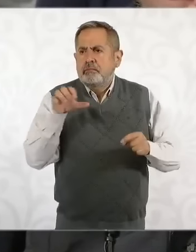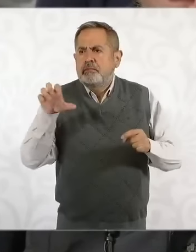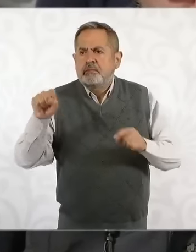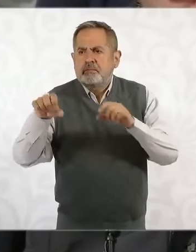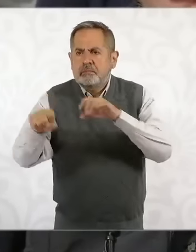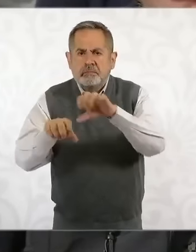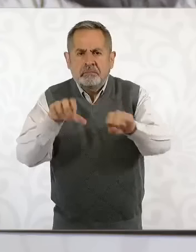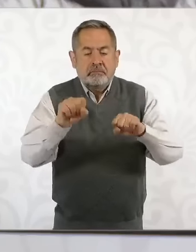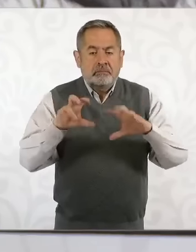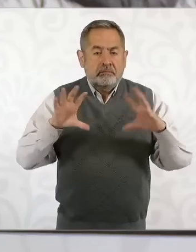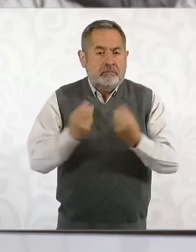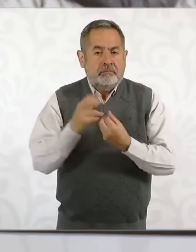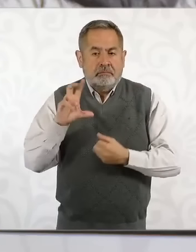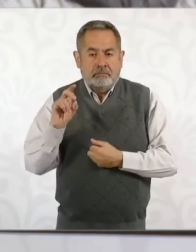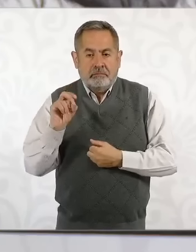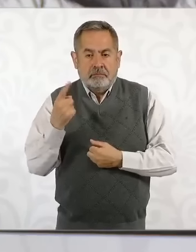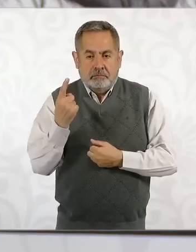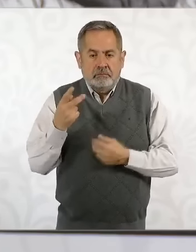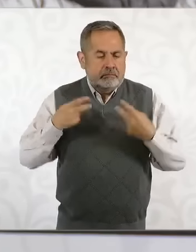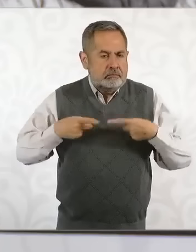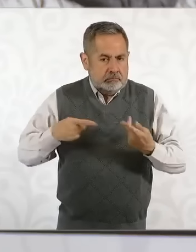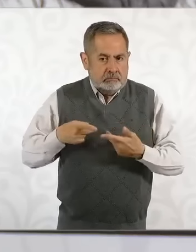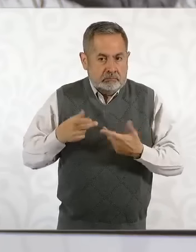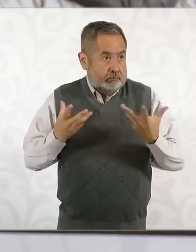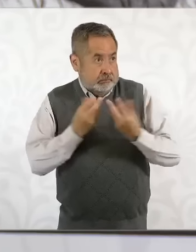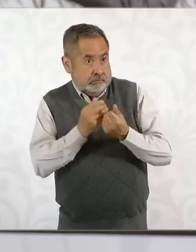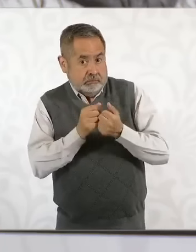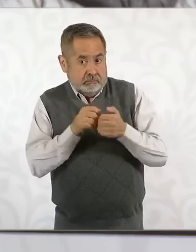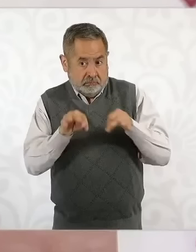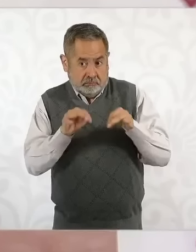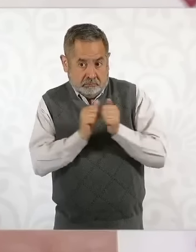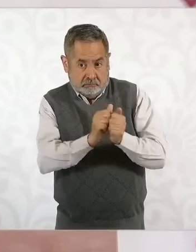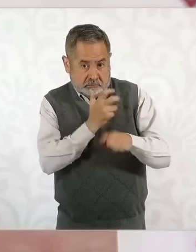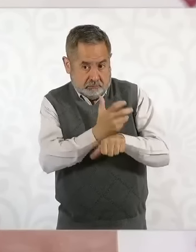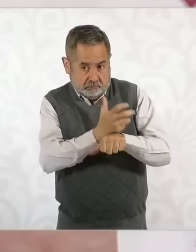Unidos. En este caso ha habido colaboración permanente, sí, sobre todo por para lo del R1,